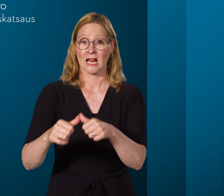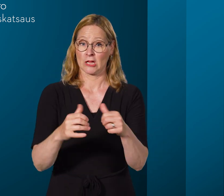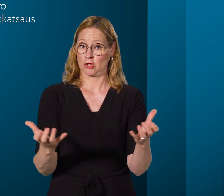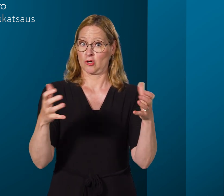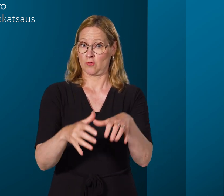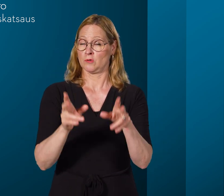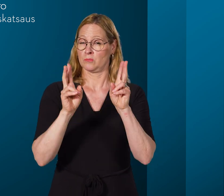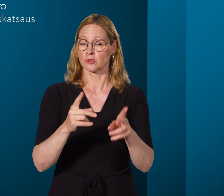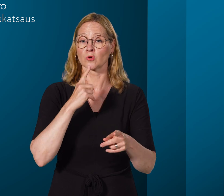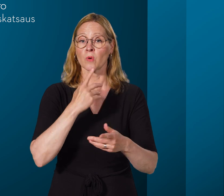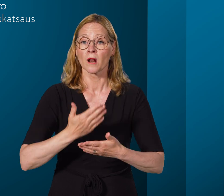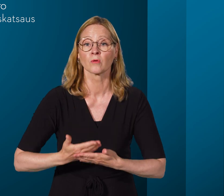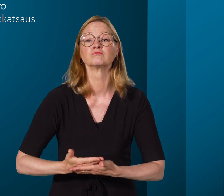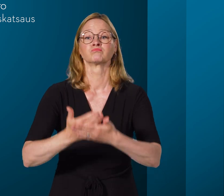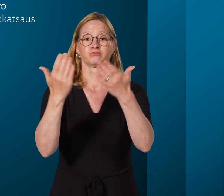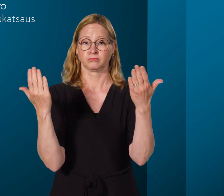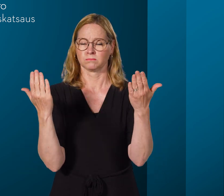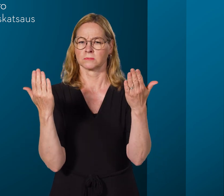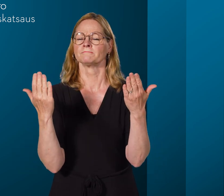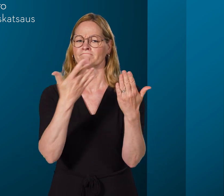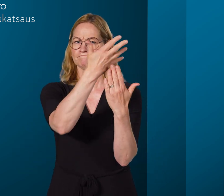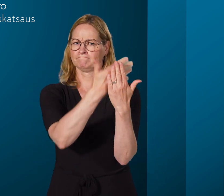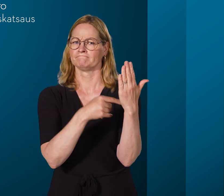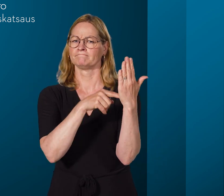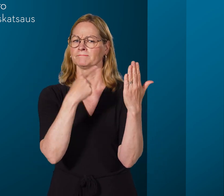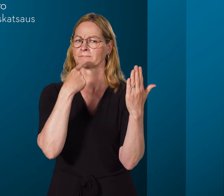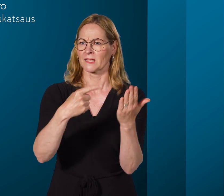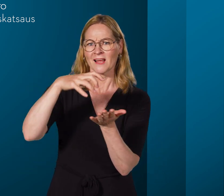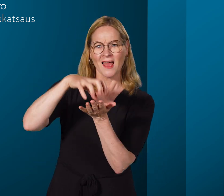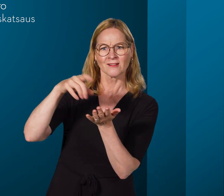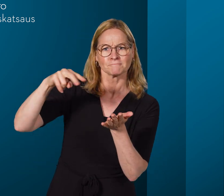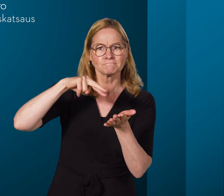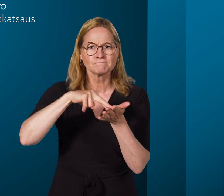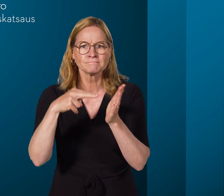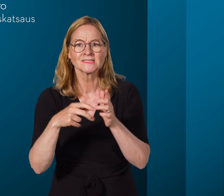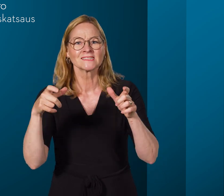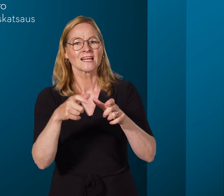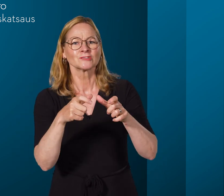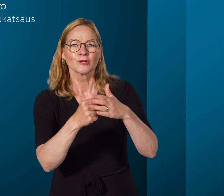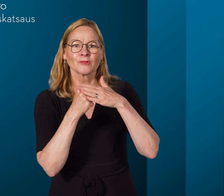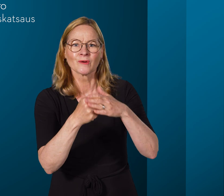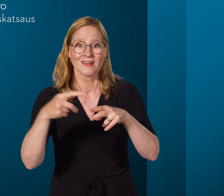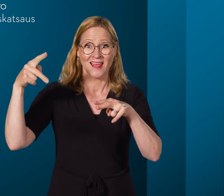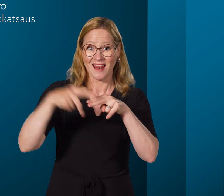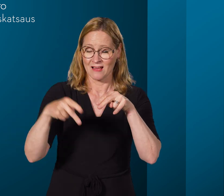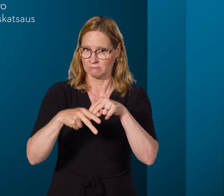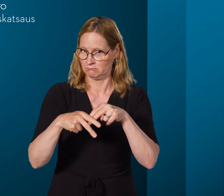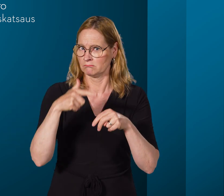Liittokokous esitti myös julkilausuman, - jonka mukaan hallituksen suunnittelemat järjestötukien leikkaukset -